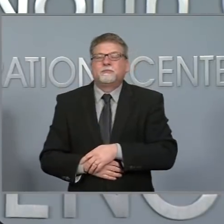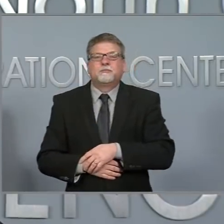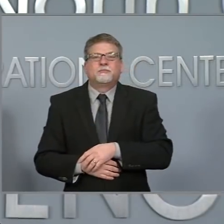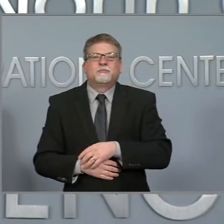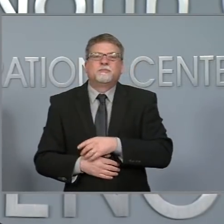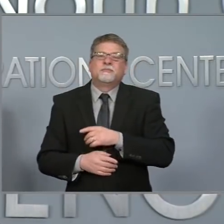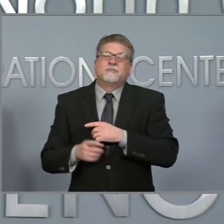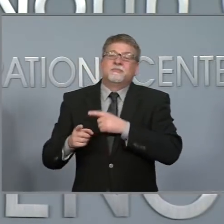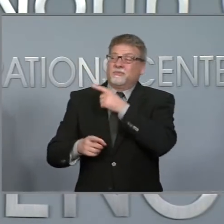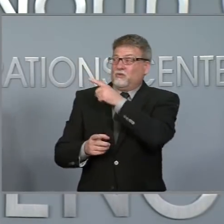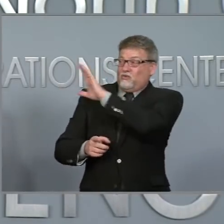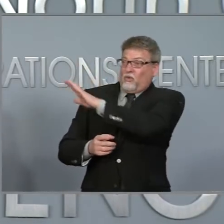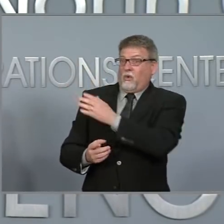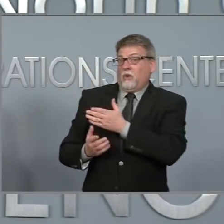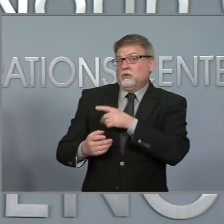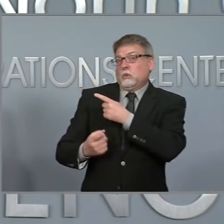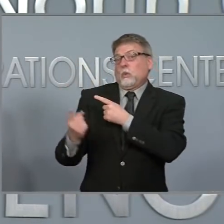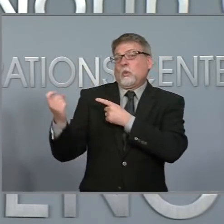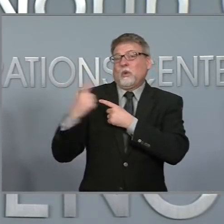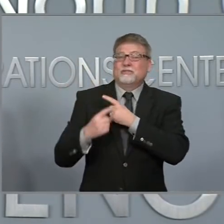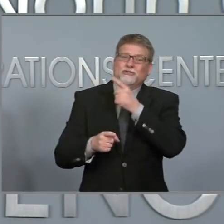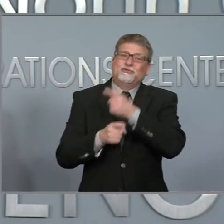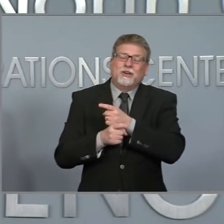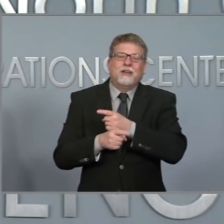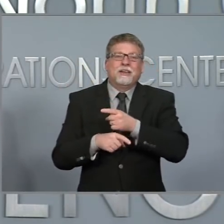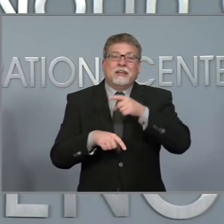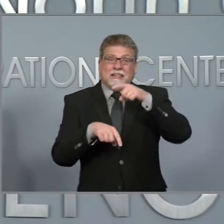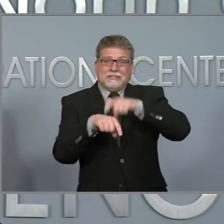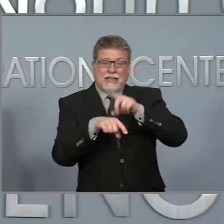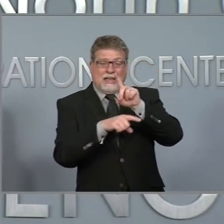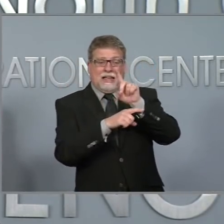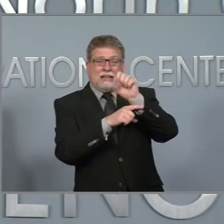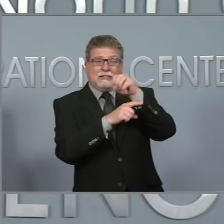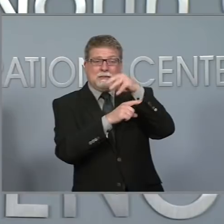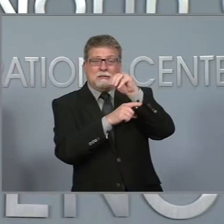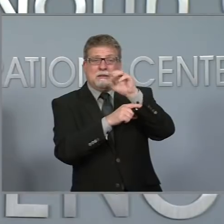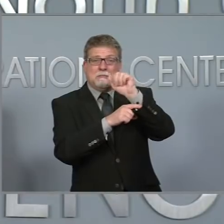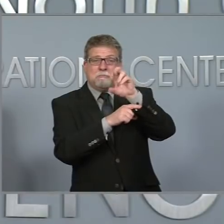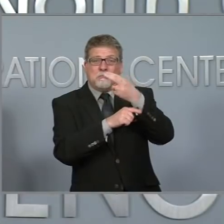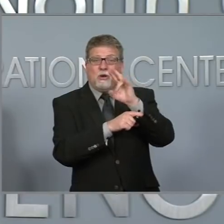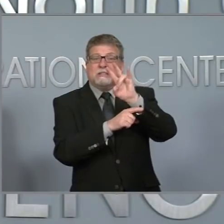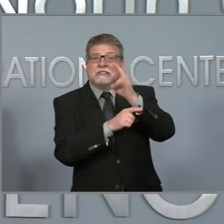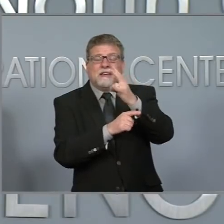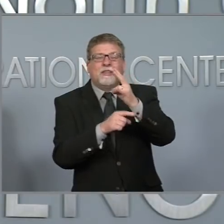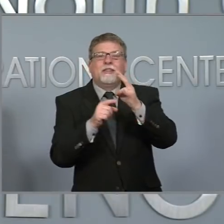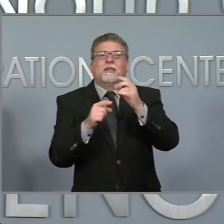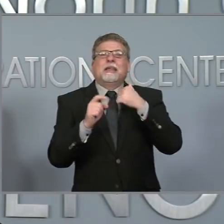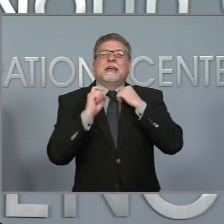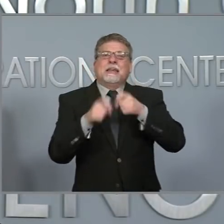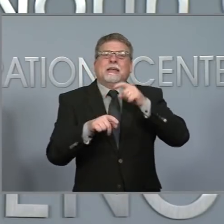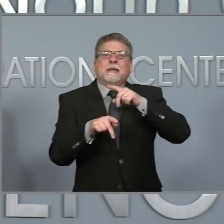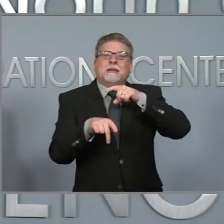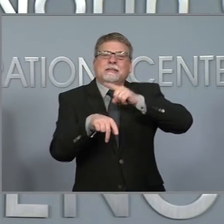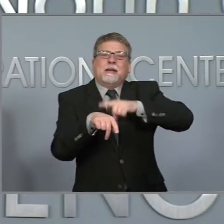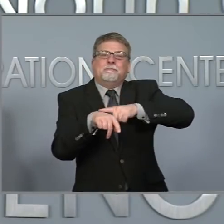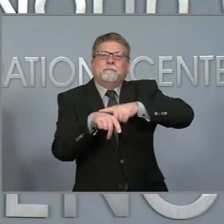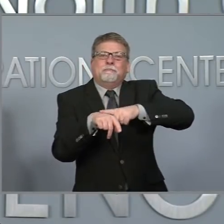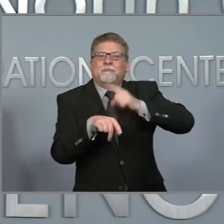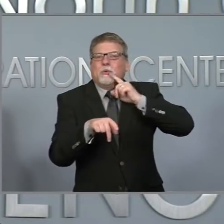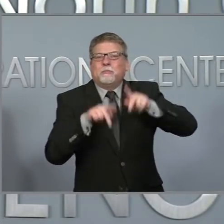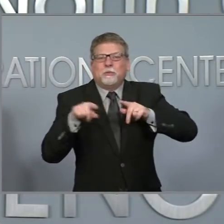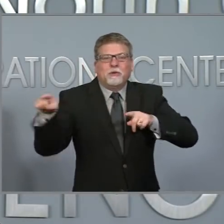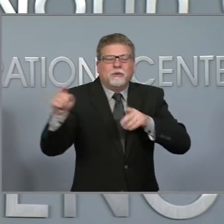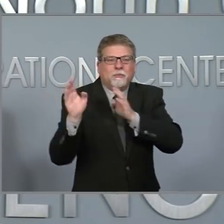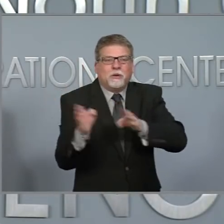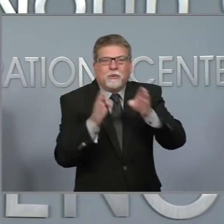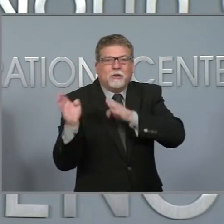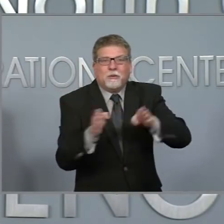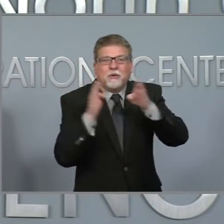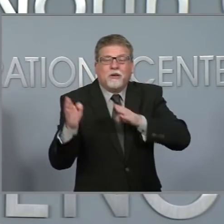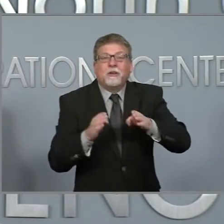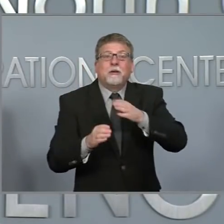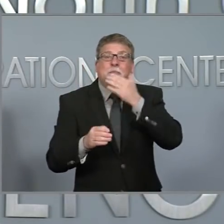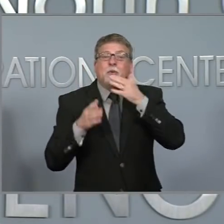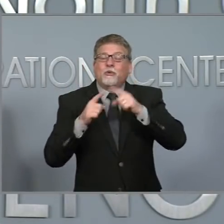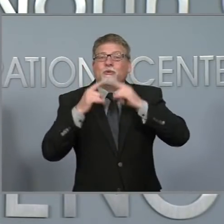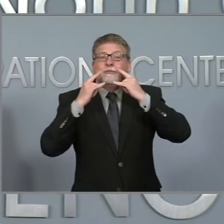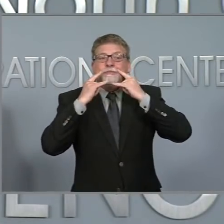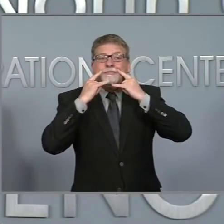la manera en que está ahora